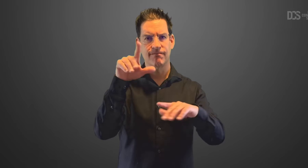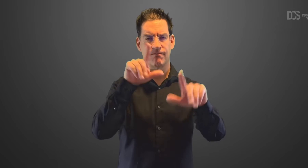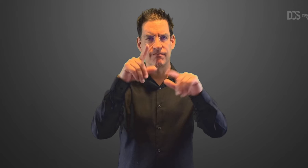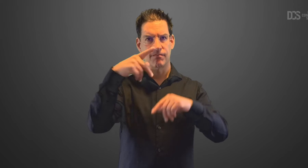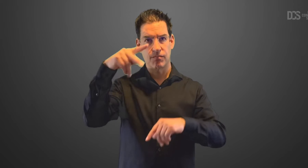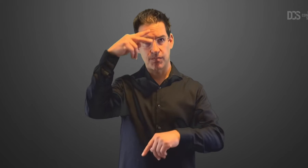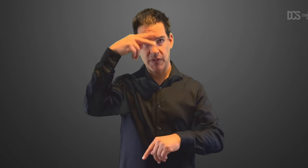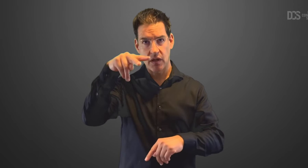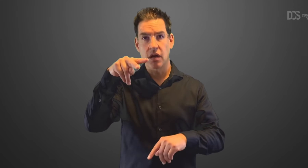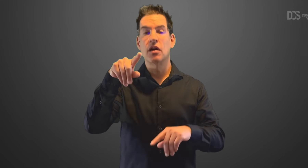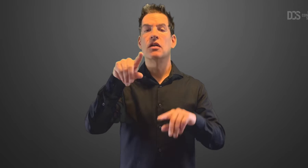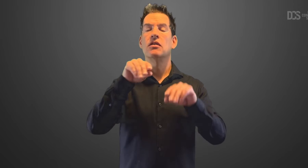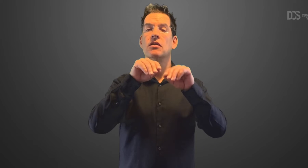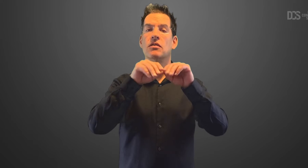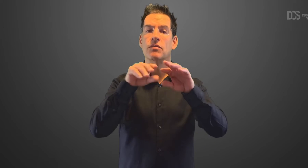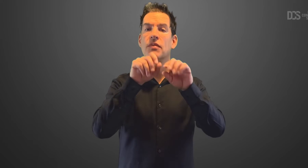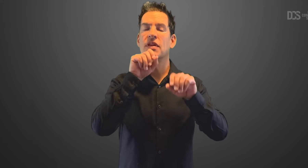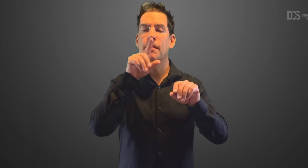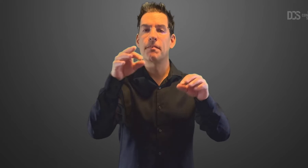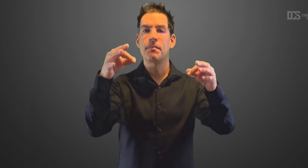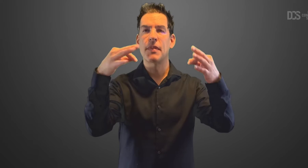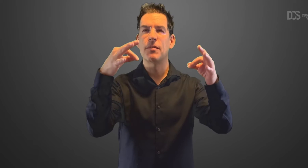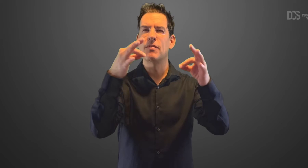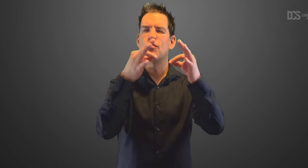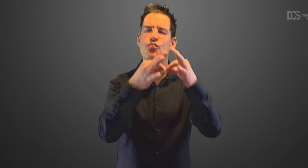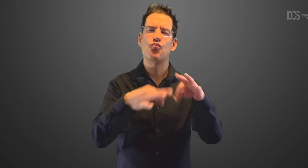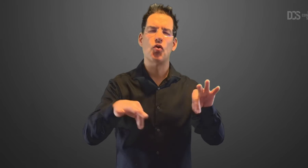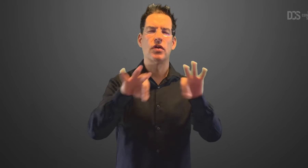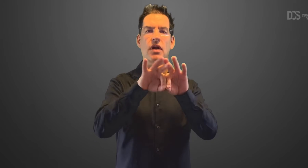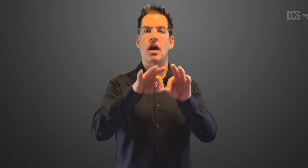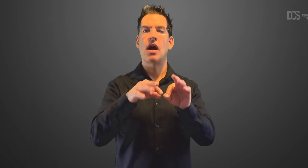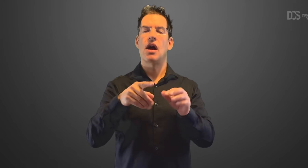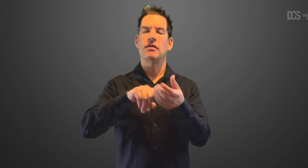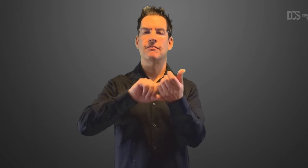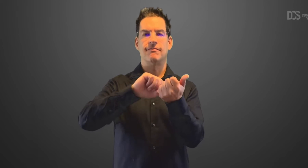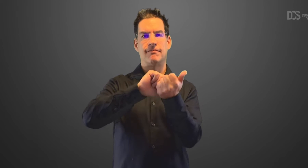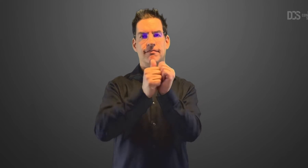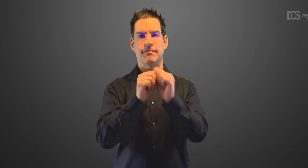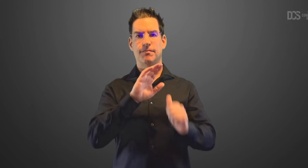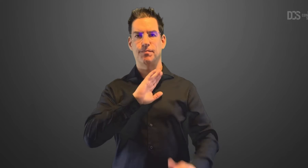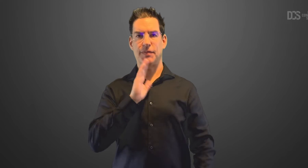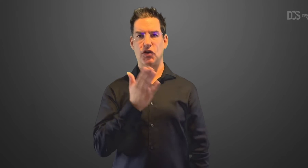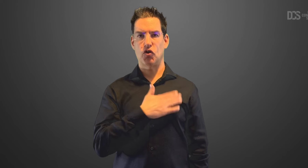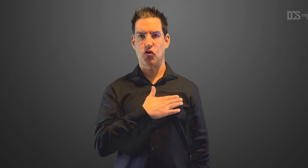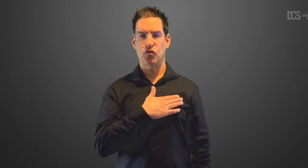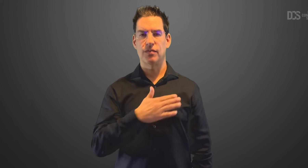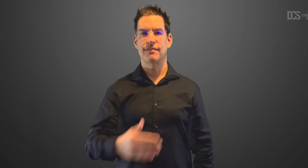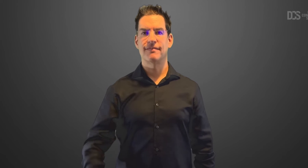También se han publicado varios documentos vitales en español.